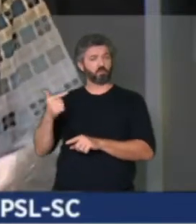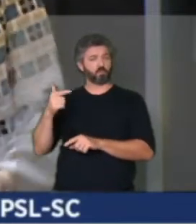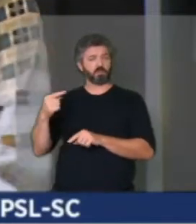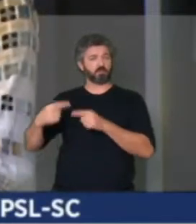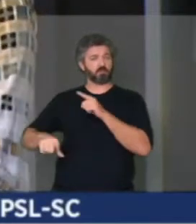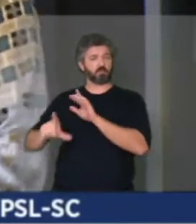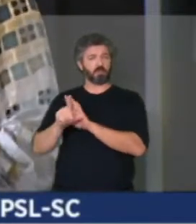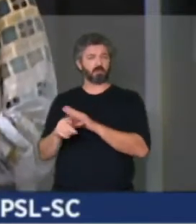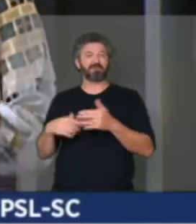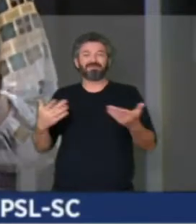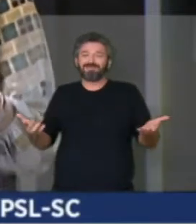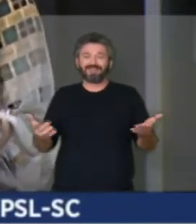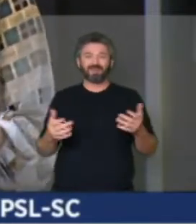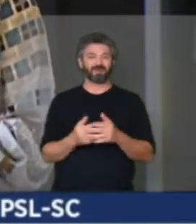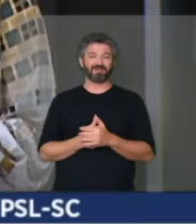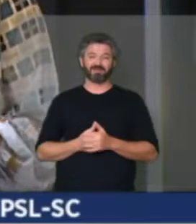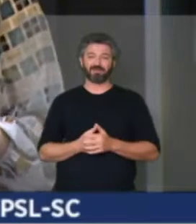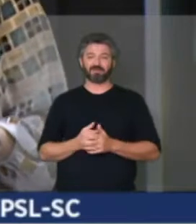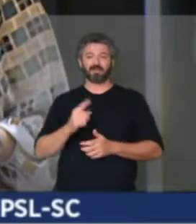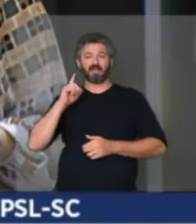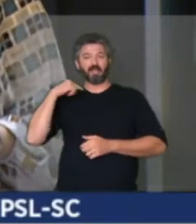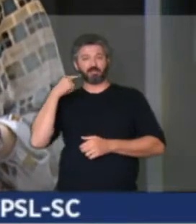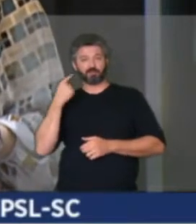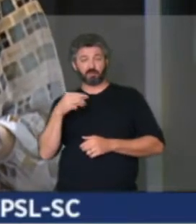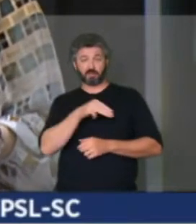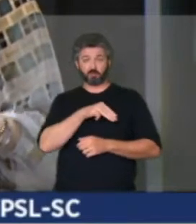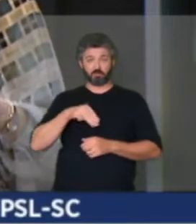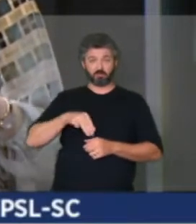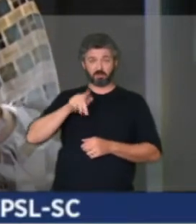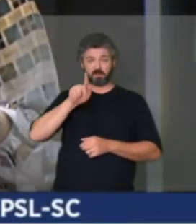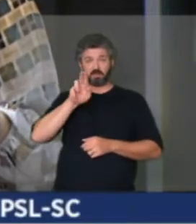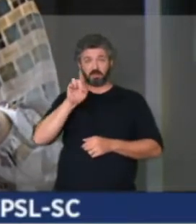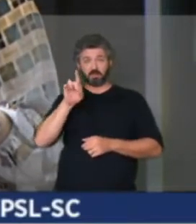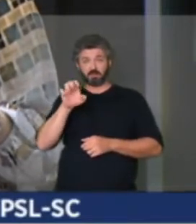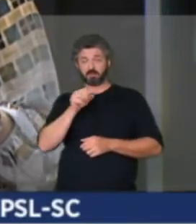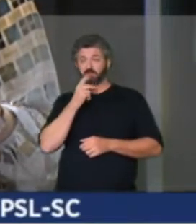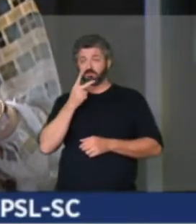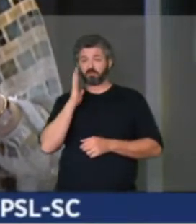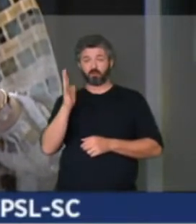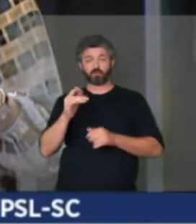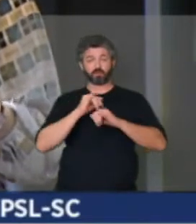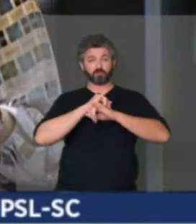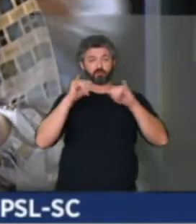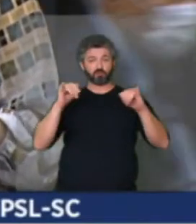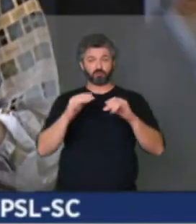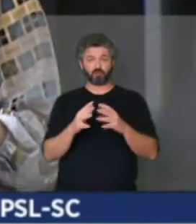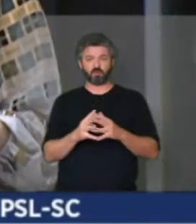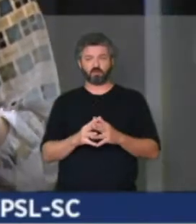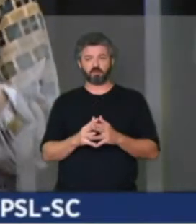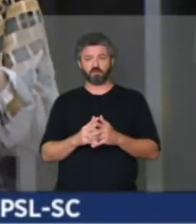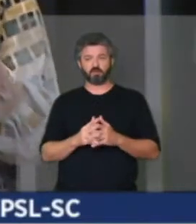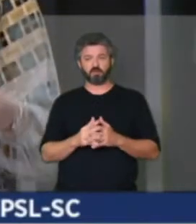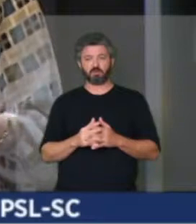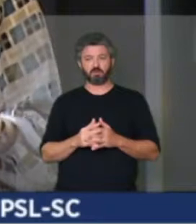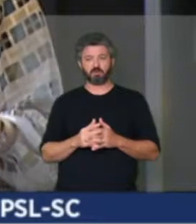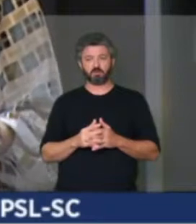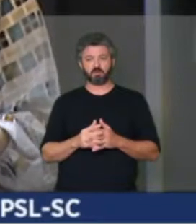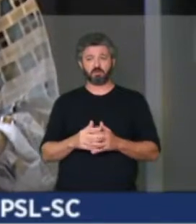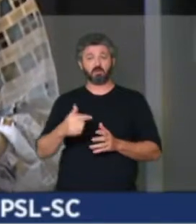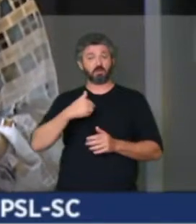PAULO GUEDES JÁ DECLARARAM É IMPRENSA QUE... QUE TUDO ISSO QUE EU JÁ FALEI... DE QUE ESSAS CONTAS SÃO ANTERIORES, E QUE ELE SE AFASTOU DA GESTÃO DAS CONTAS E QUE...